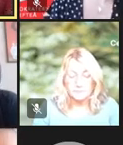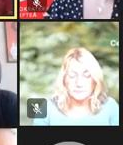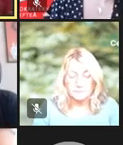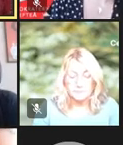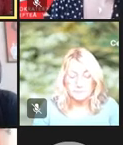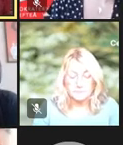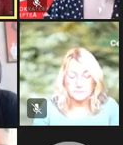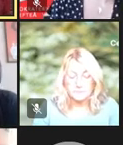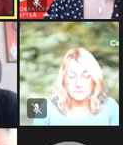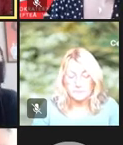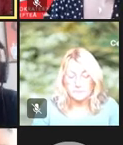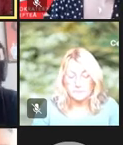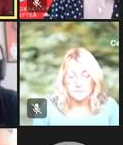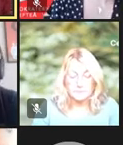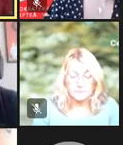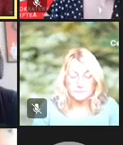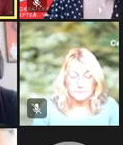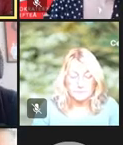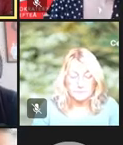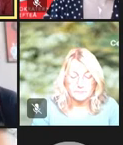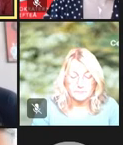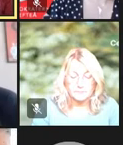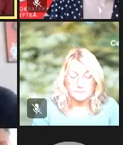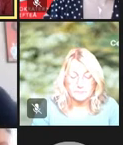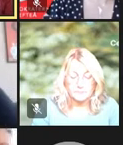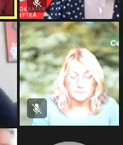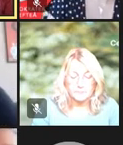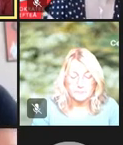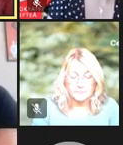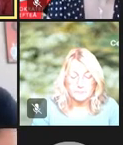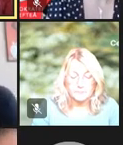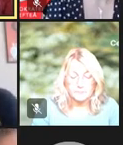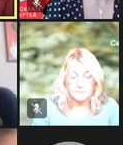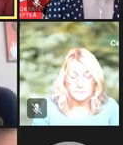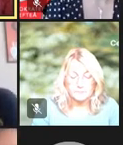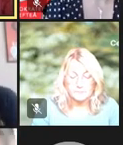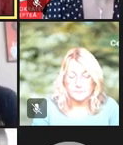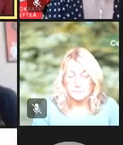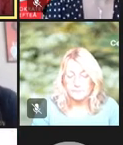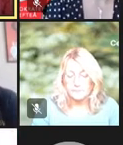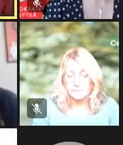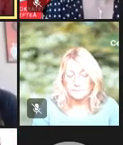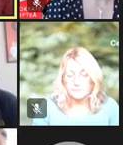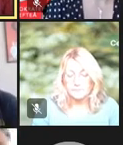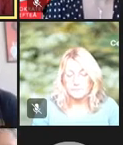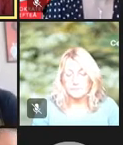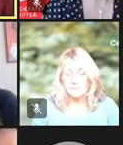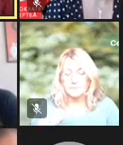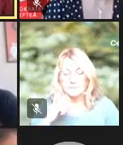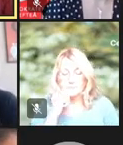2019 tog ett ett program för Frågor kring nationella minoriteter